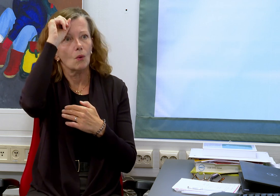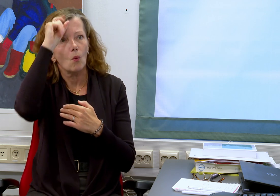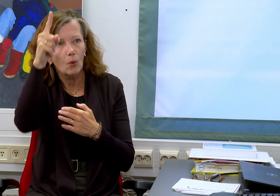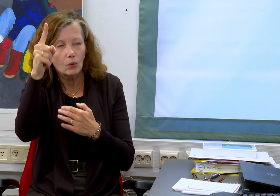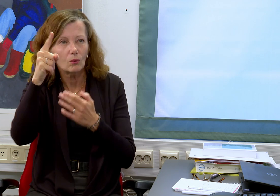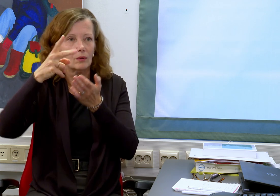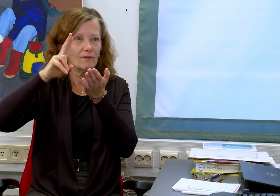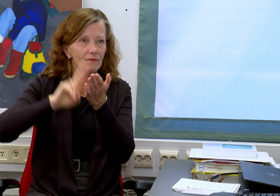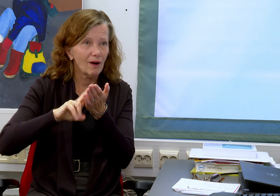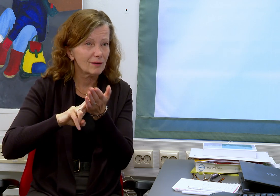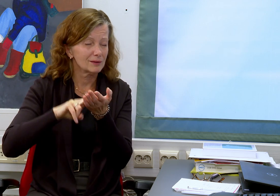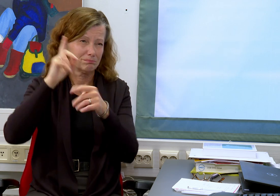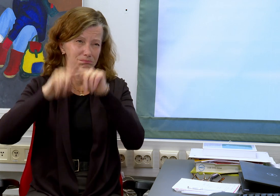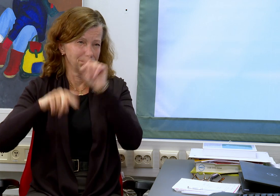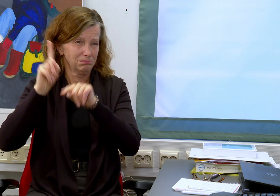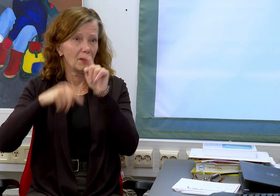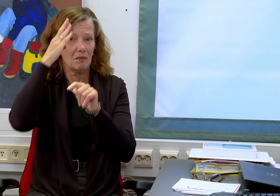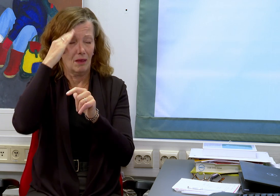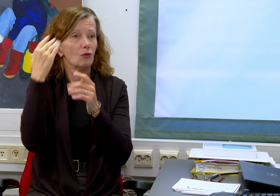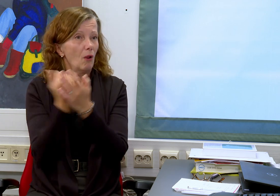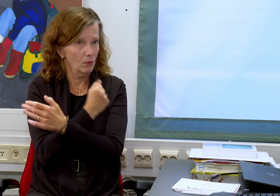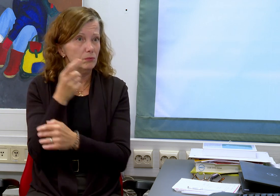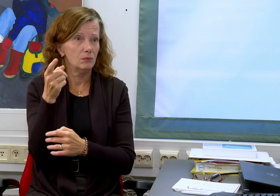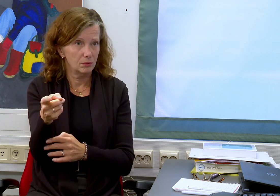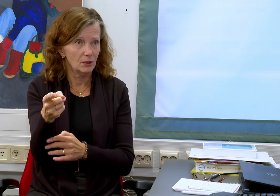kulttuuria, dokumentteja sekä paljon muuta.